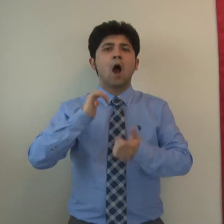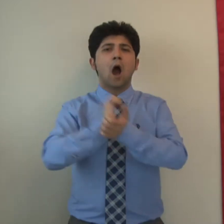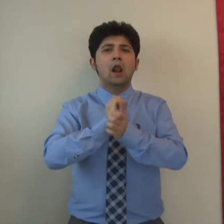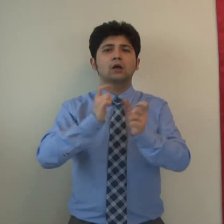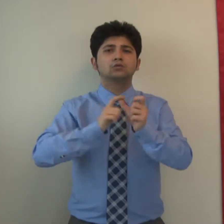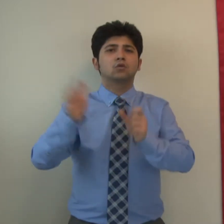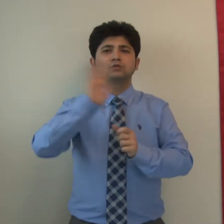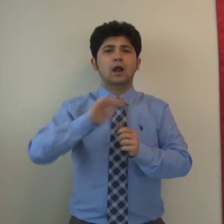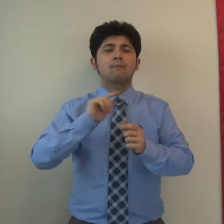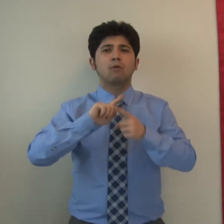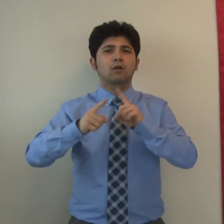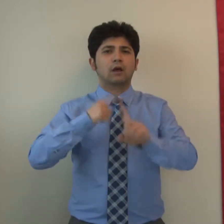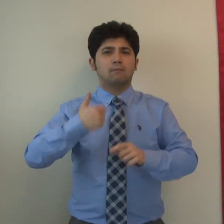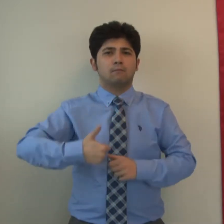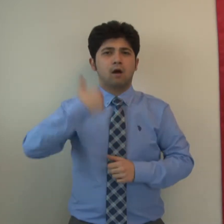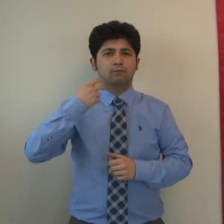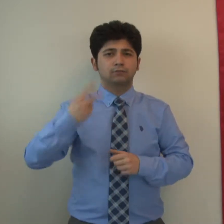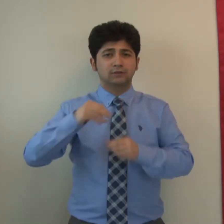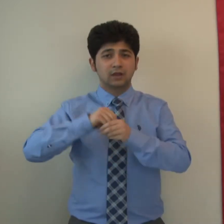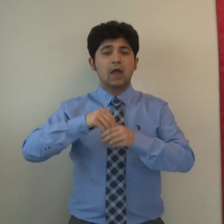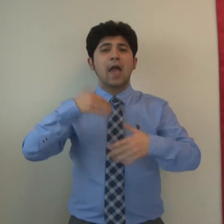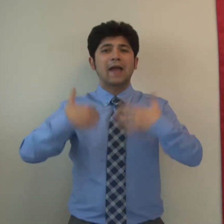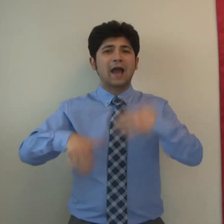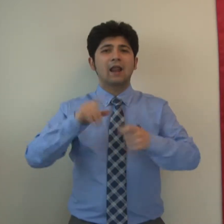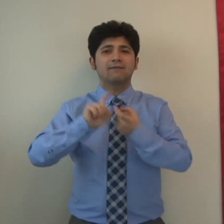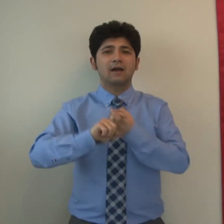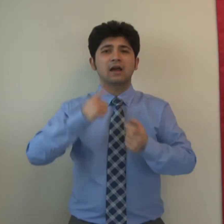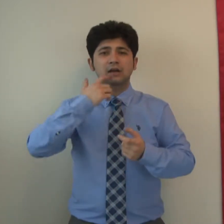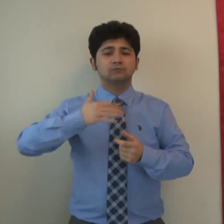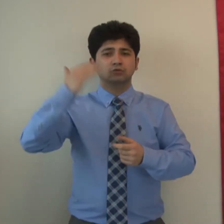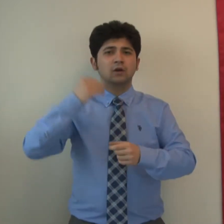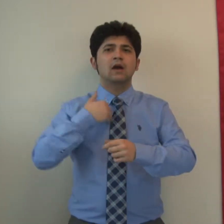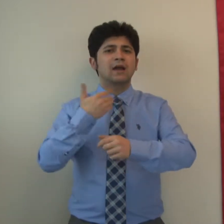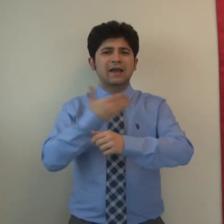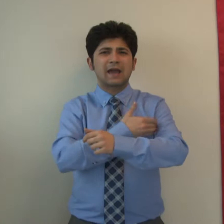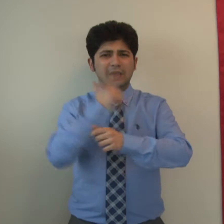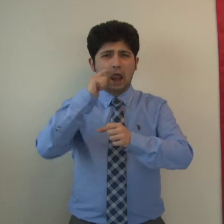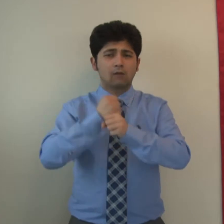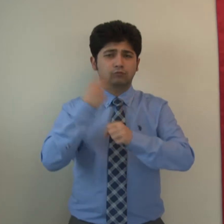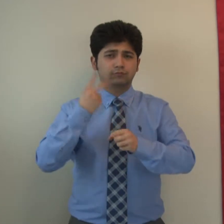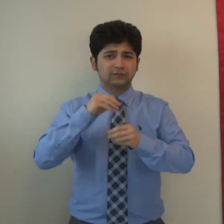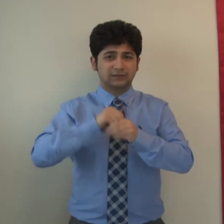Aile ve Sosyal Politikalar Bakanlığı Engelli ve Yaşlı Hizmetleri